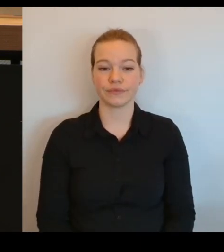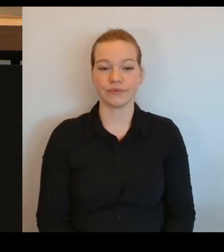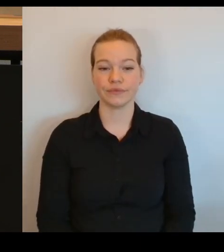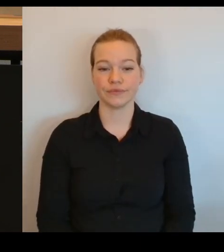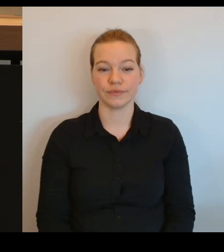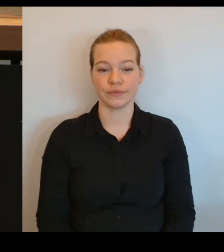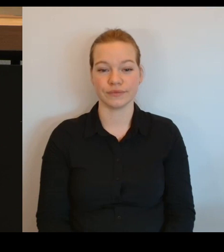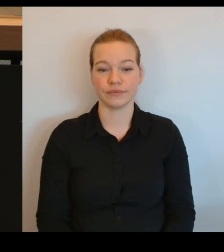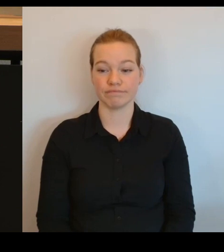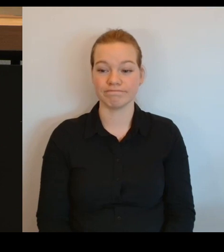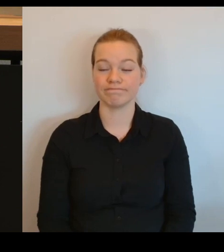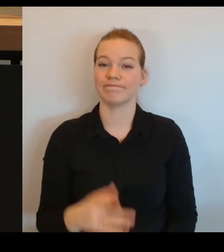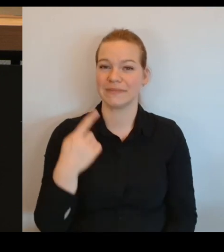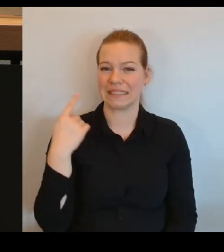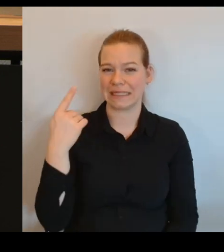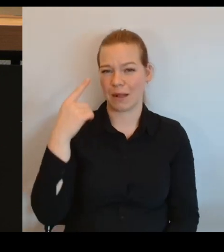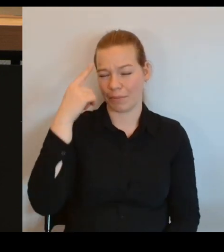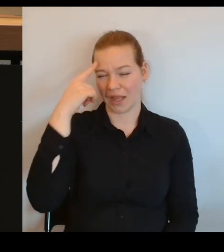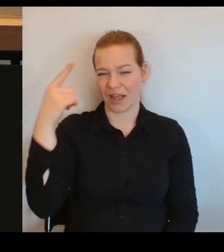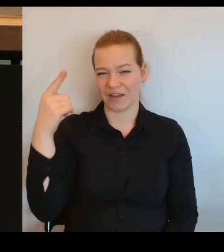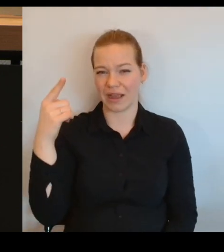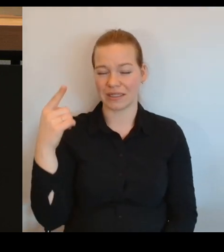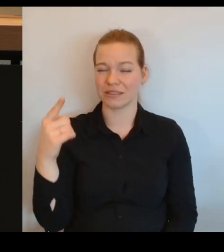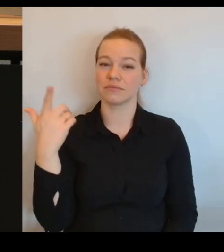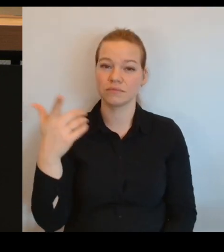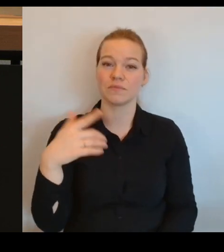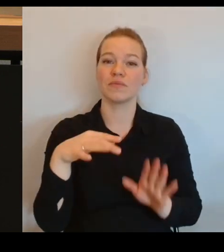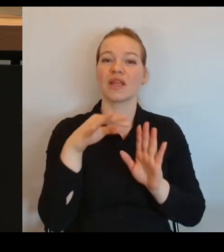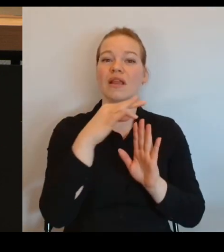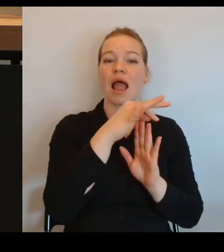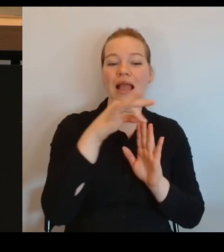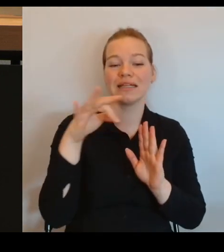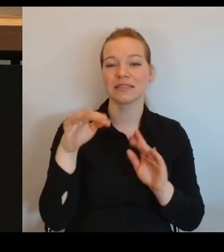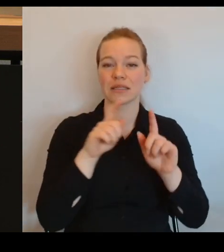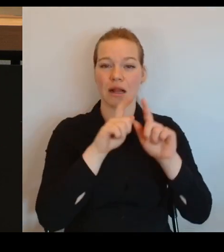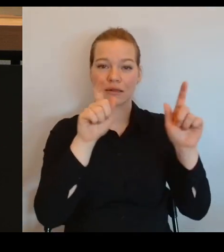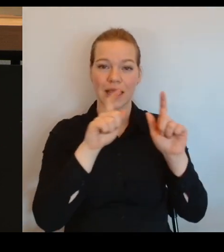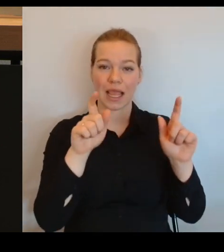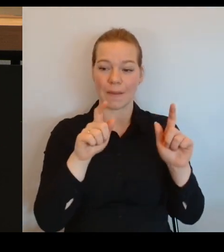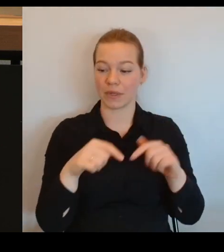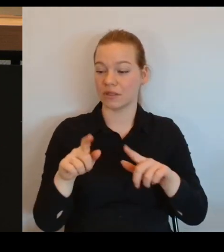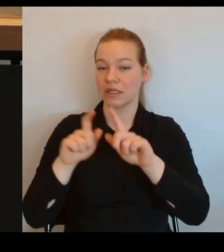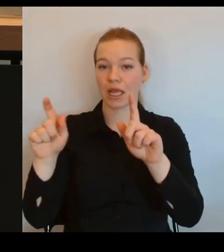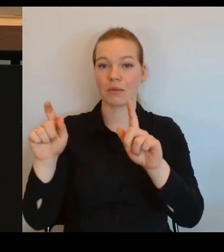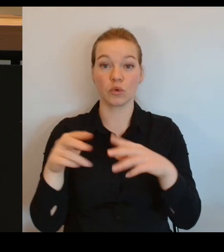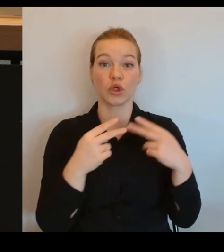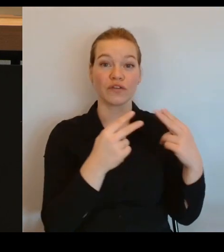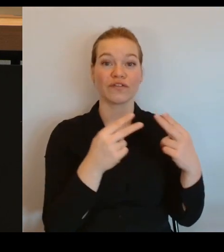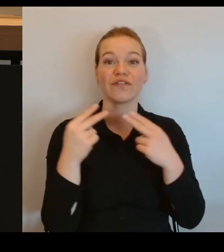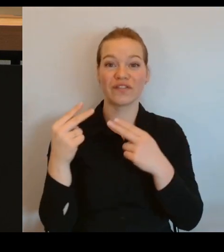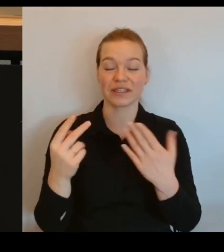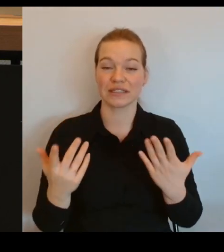an und dennoch Sie wissen ganz genau so gut wie ich und wie wir hier im Raum. Die Verhandlungen zum